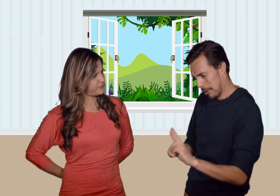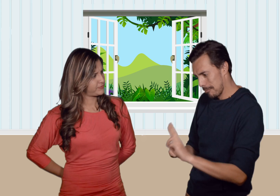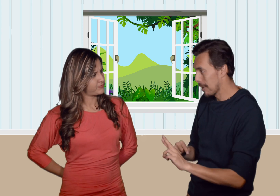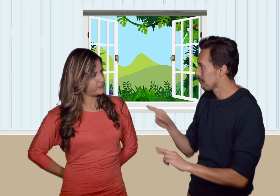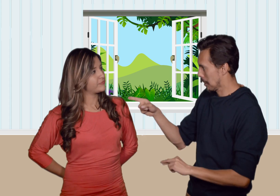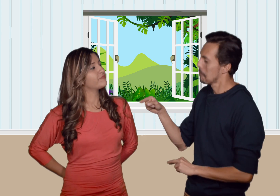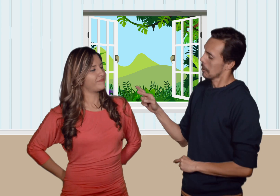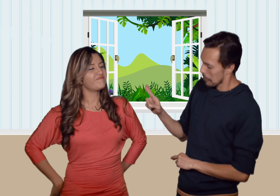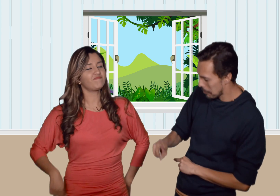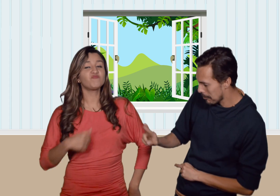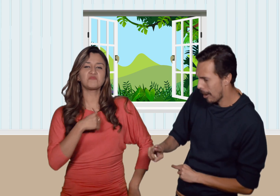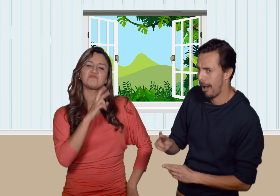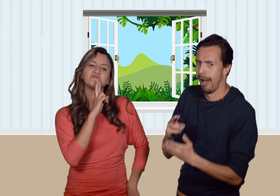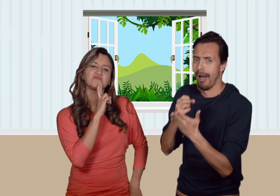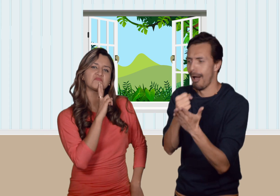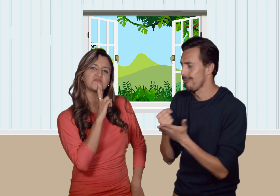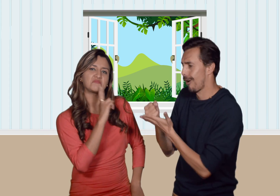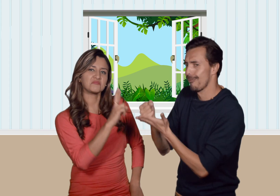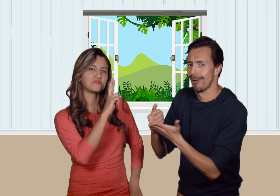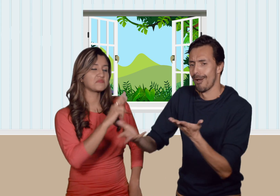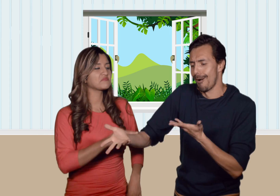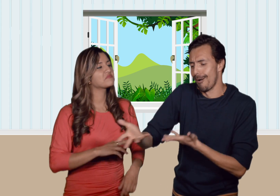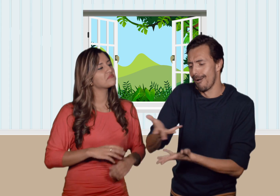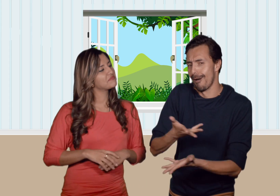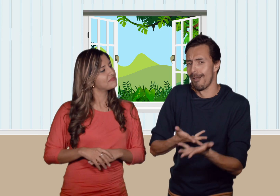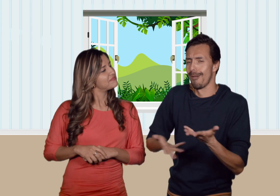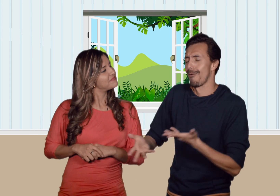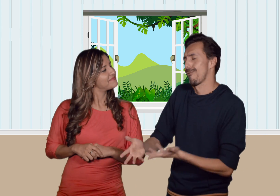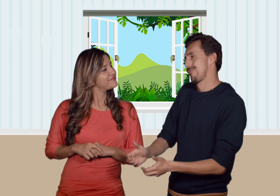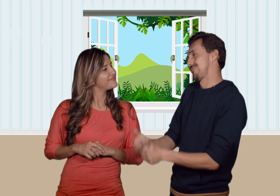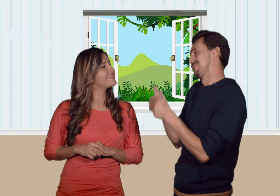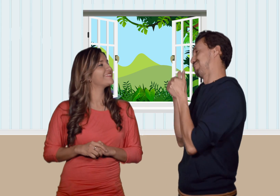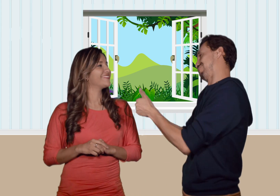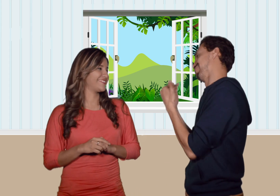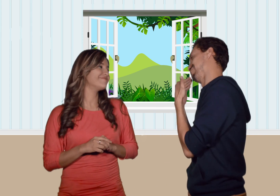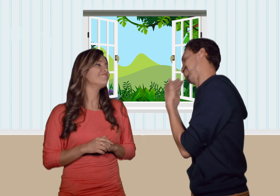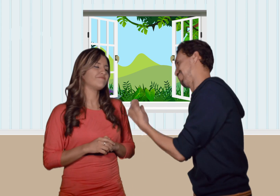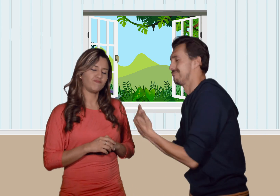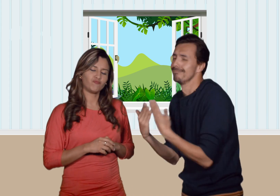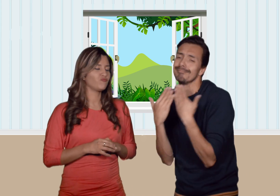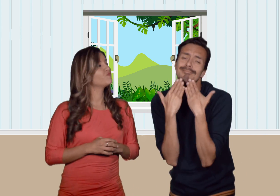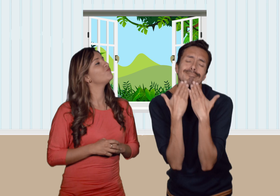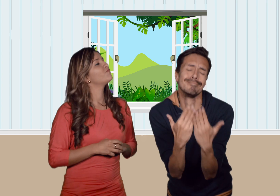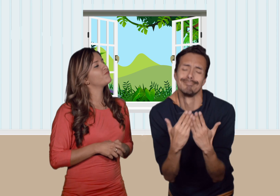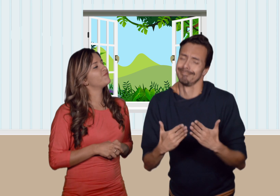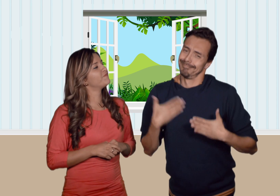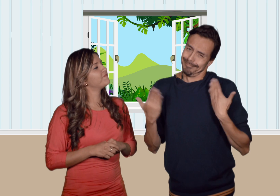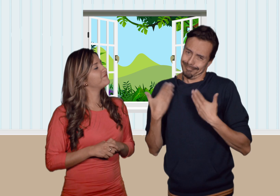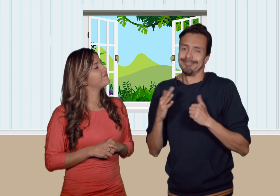lo hicimos entre todos, ¡muchas gracias! Estoy muy contento.